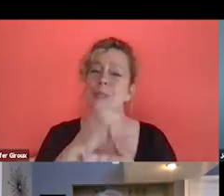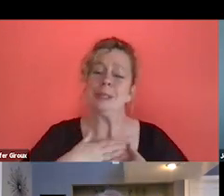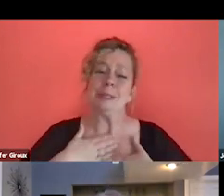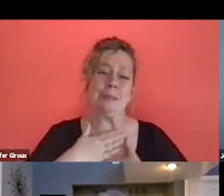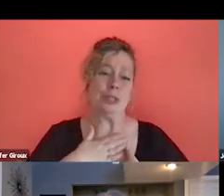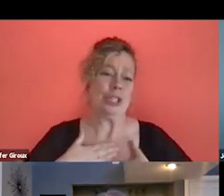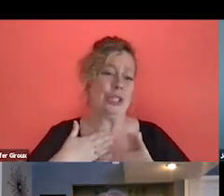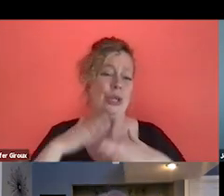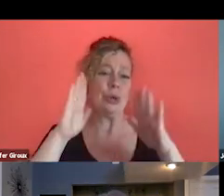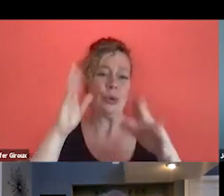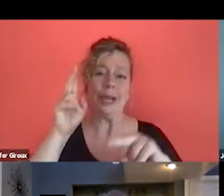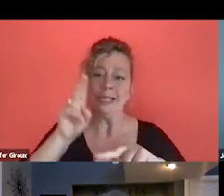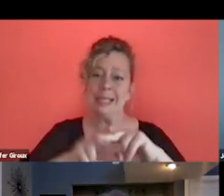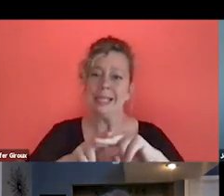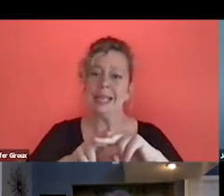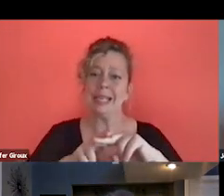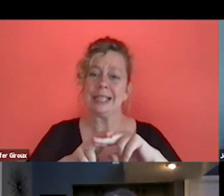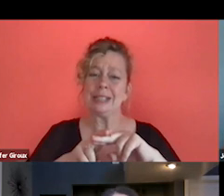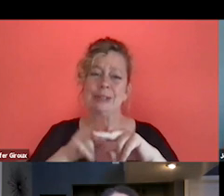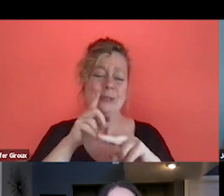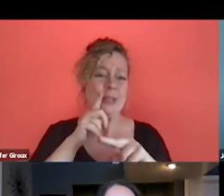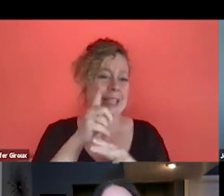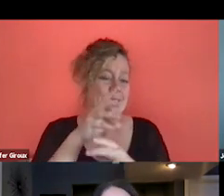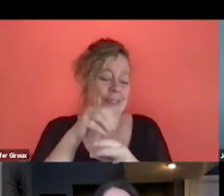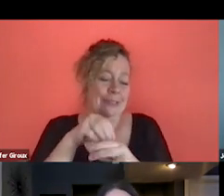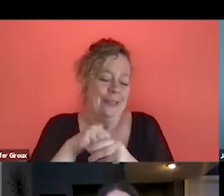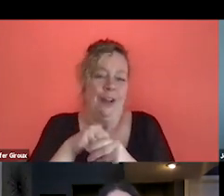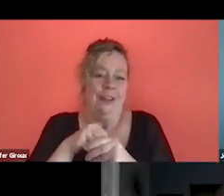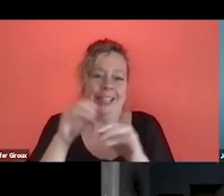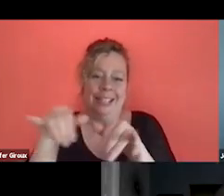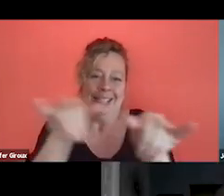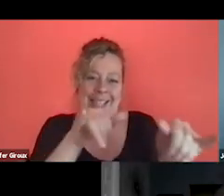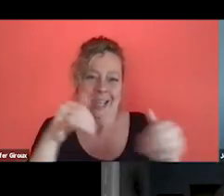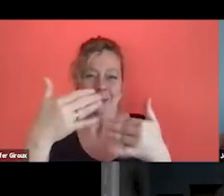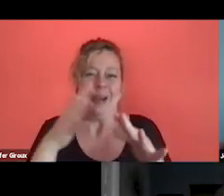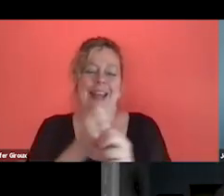Es genial sentarse y disfrutar. Siento que estamos todos juntos en la misma habitación. Me encantó hablar sobre la tecnología